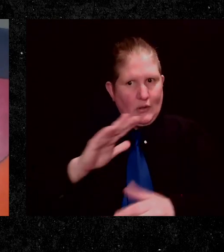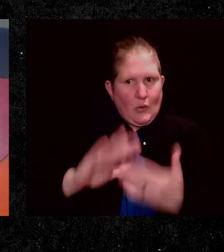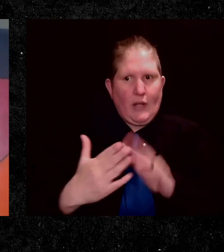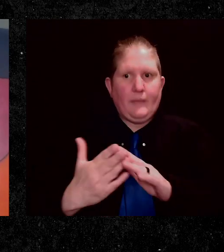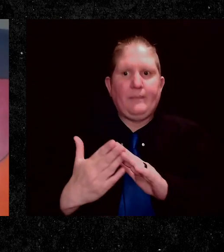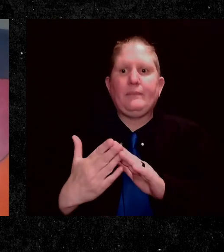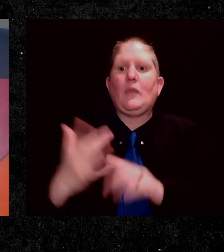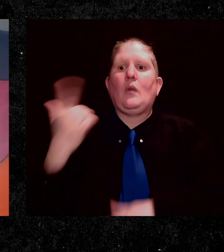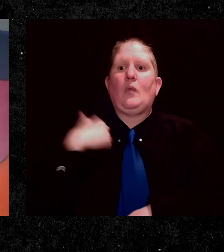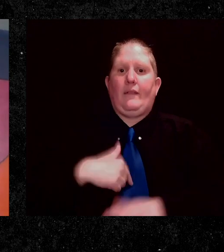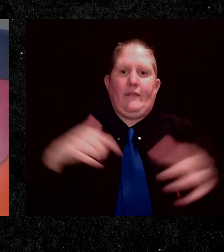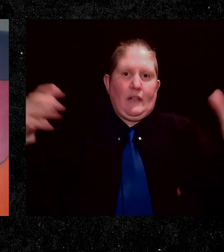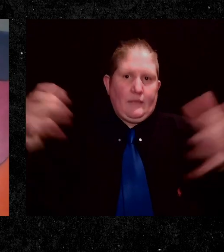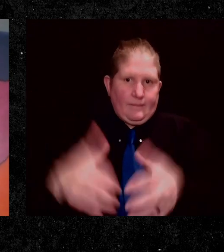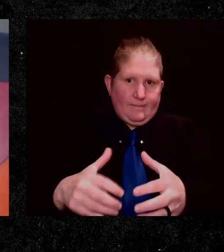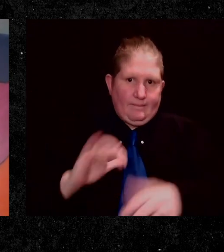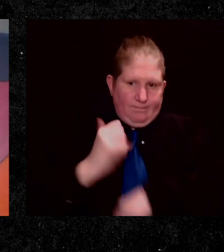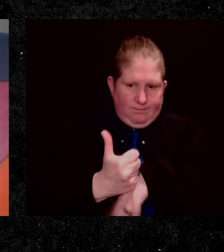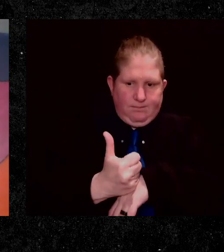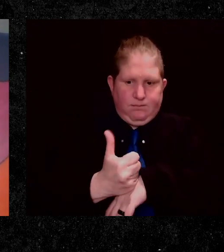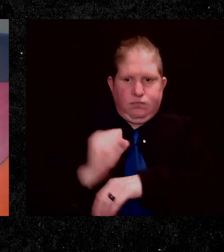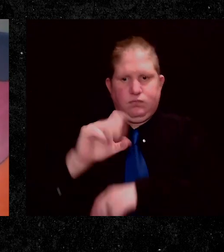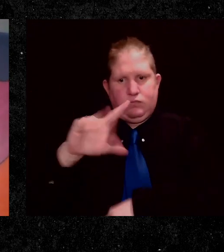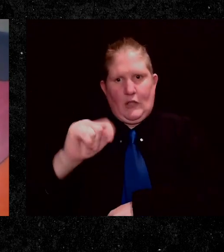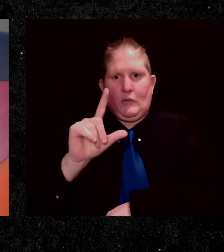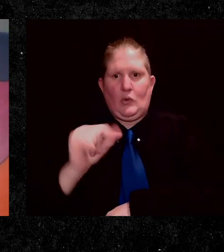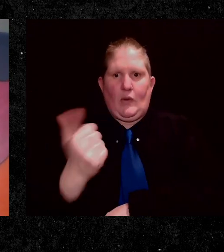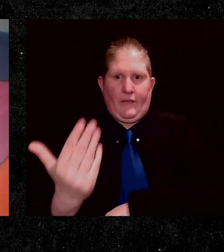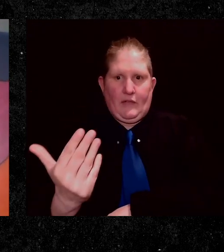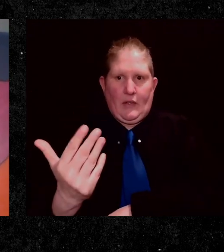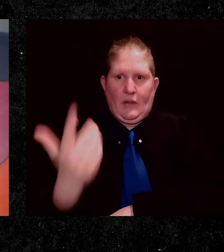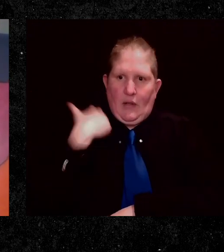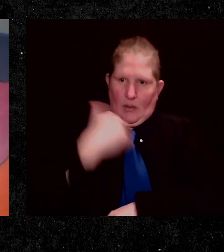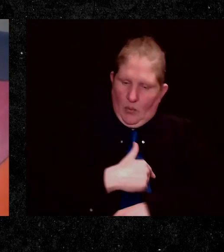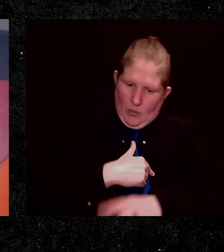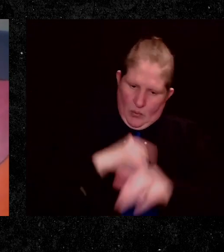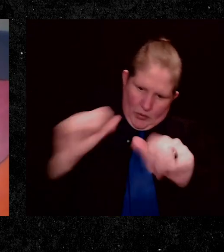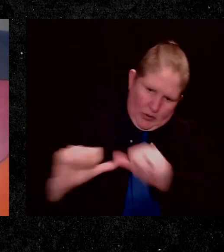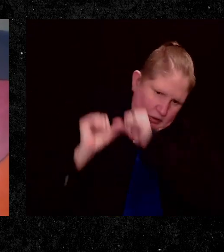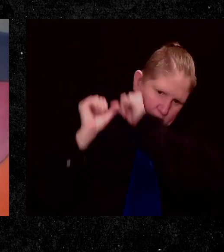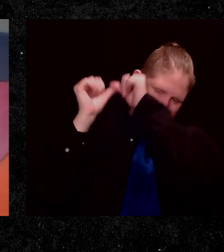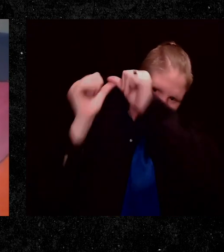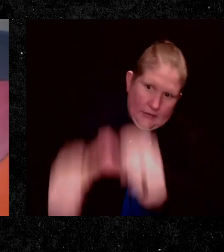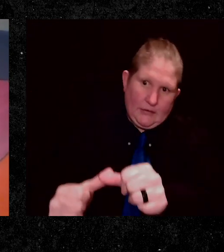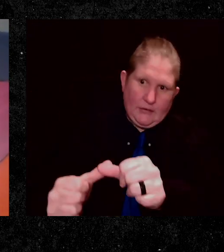el Coro de la comunidad trans de Colorado. Fuimos fundados en septiembre de 2015,